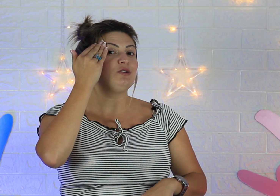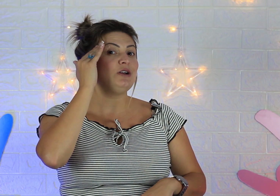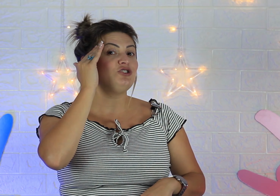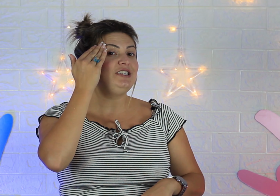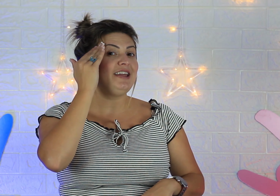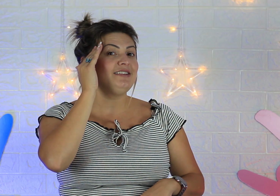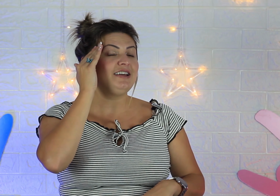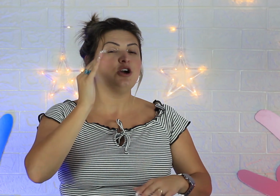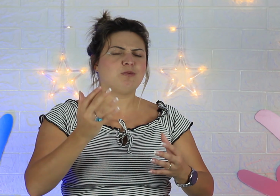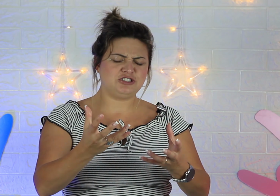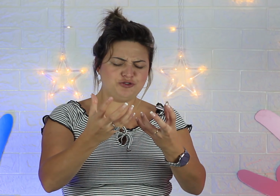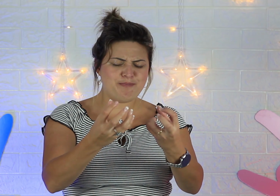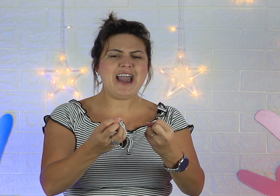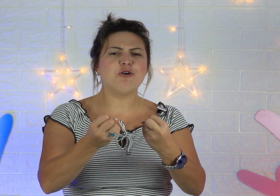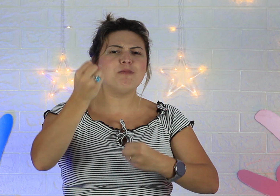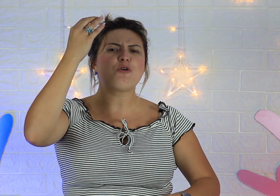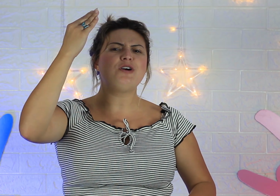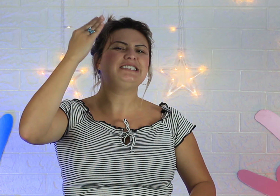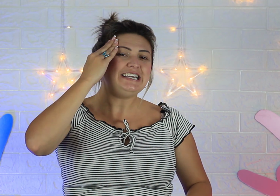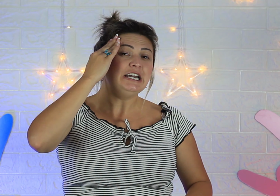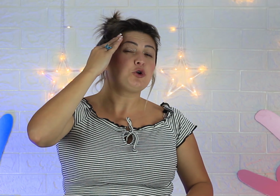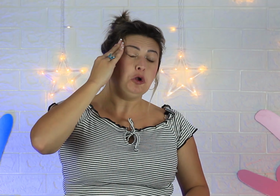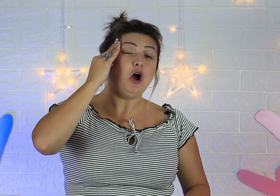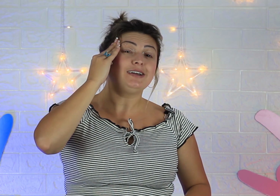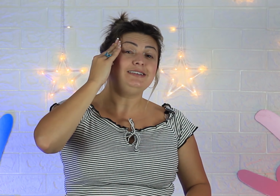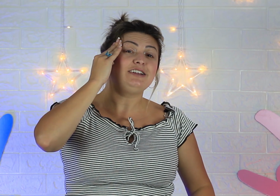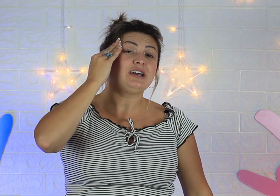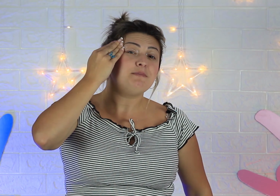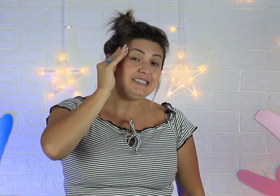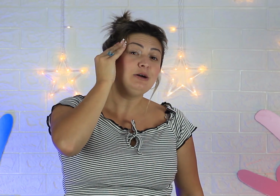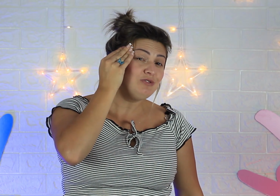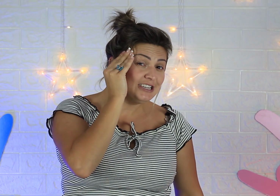vai colocar o final de entender o seguinte pega alguma coisa aí coloca aqui dentro da cabeça e